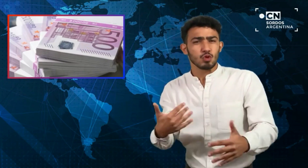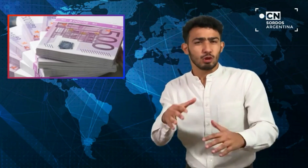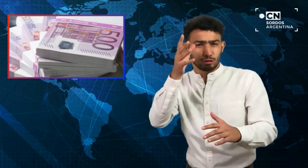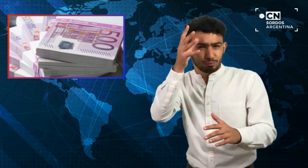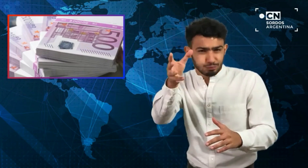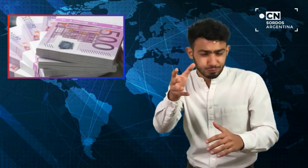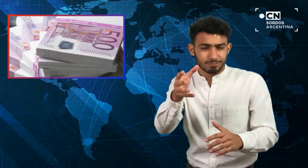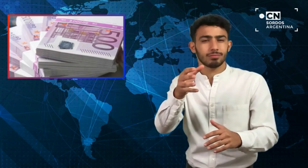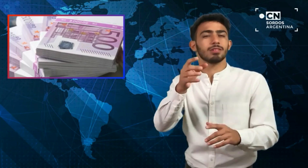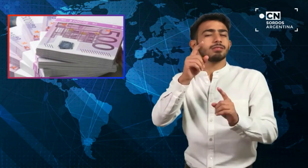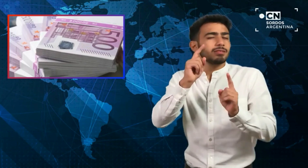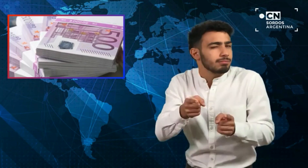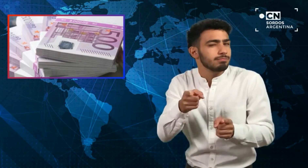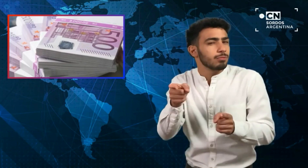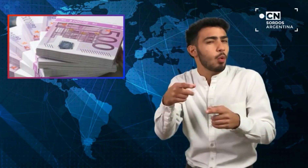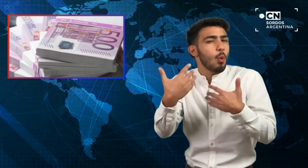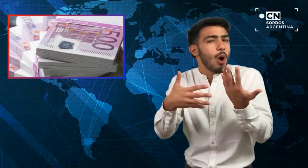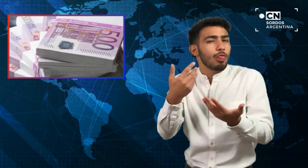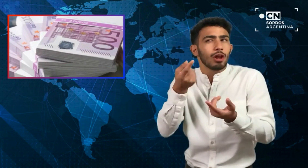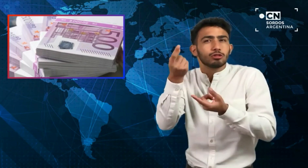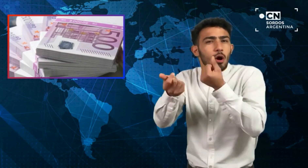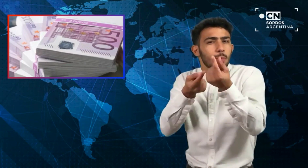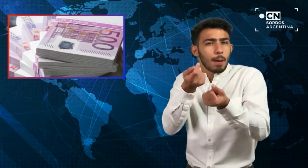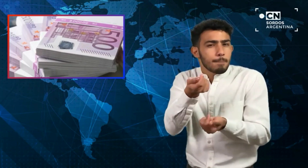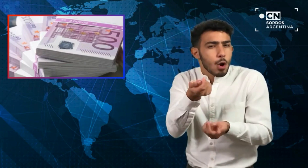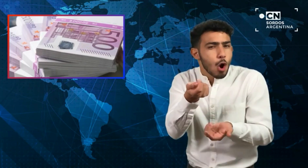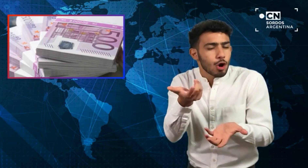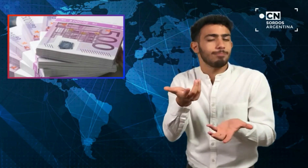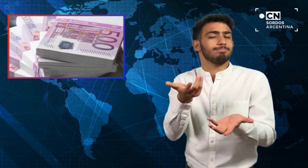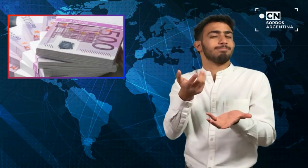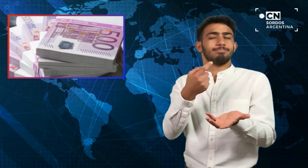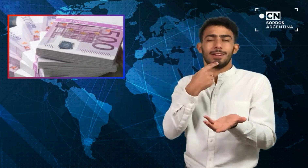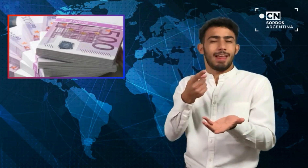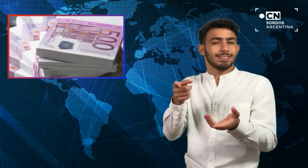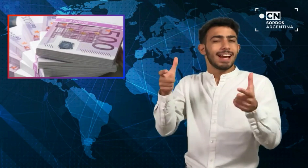Especulan con un intento de bajarle más el contrato y con la imposibilidad